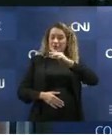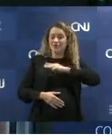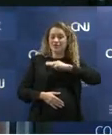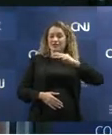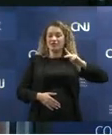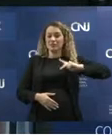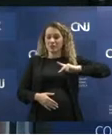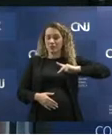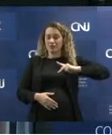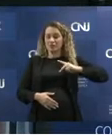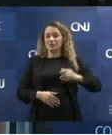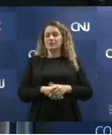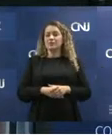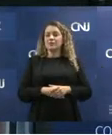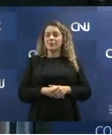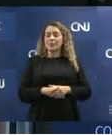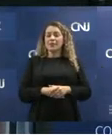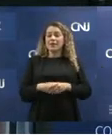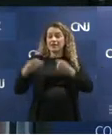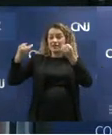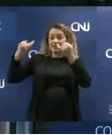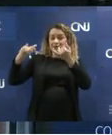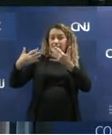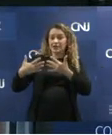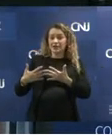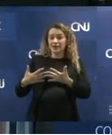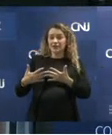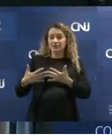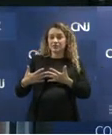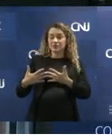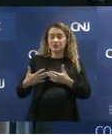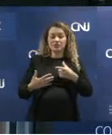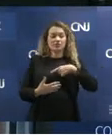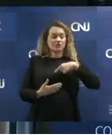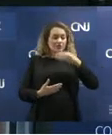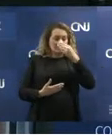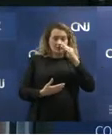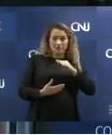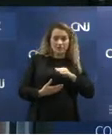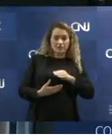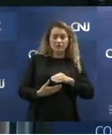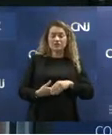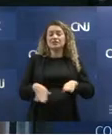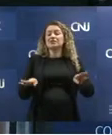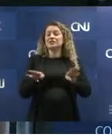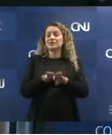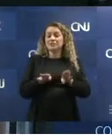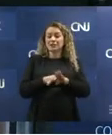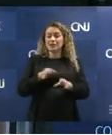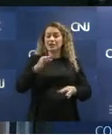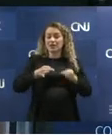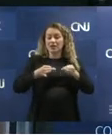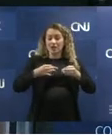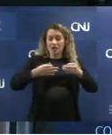deixando claro que nós não ignoramos isso, que nós não ignoramos a jurisprudência do CNJ, inclusive do superior